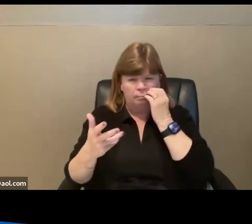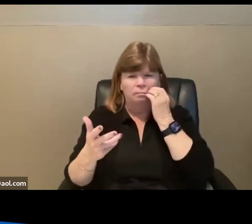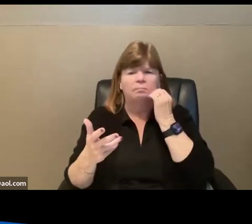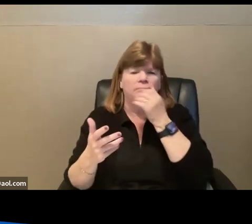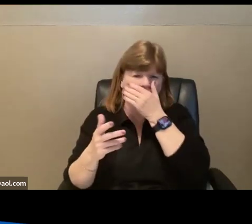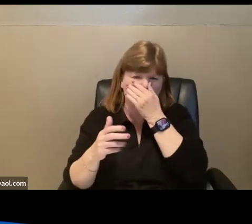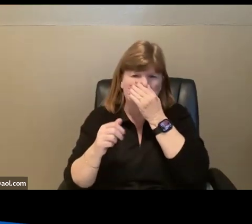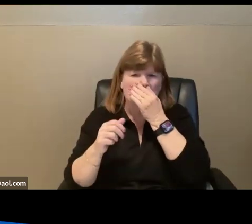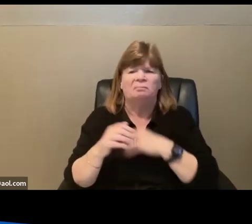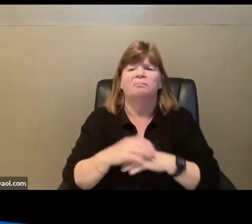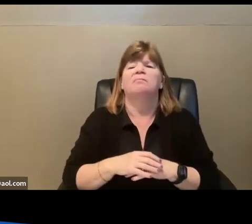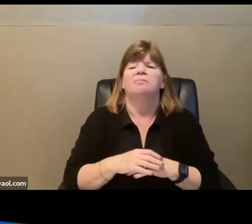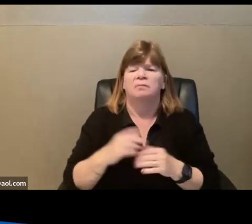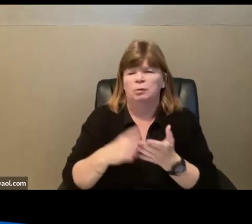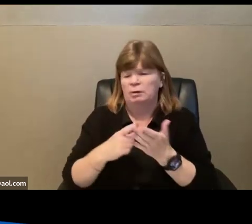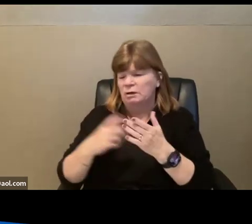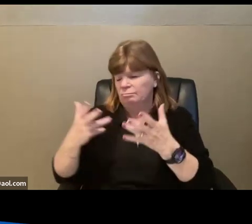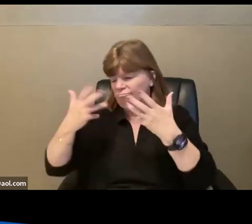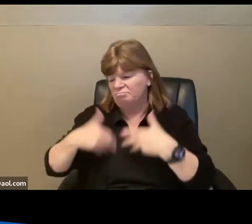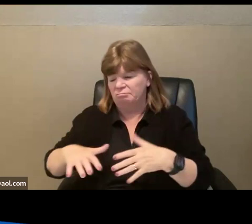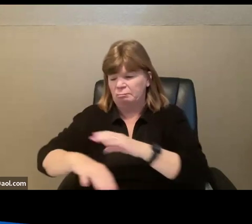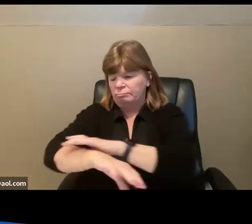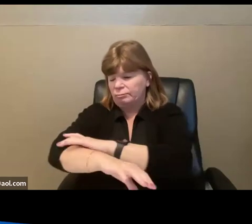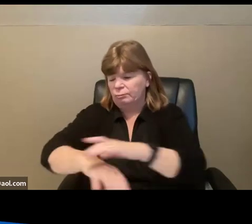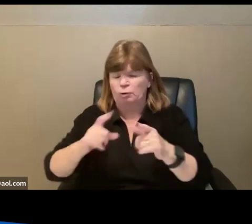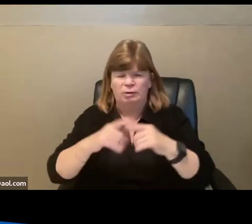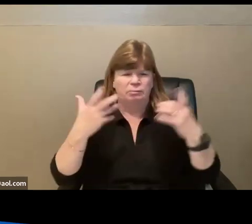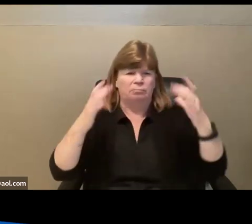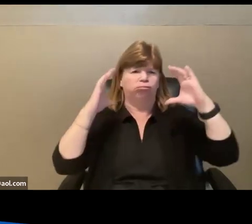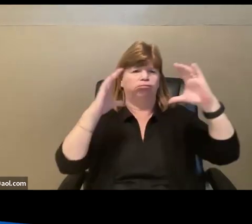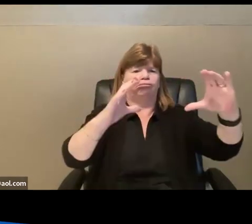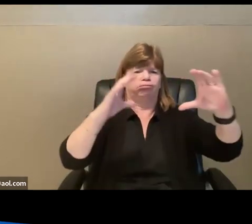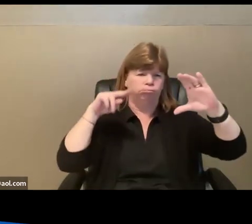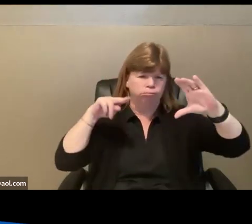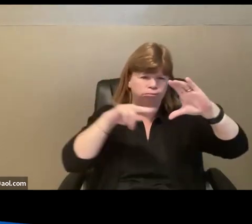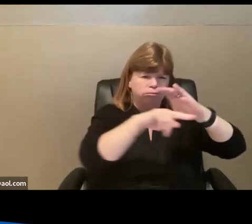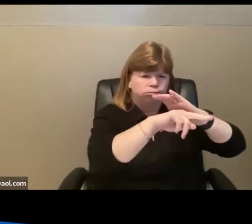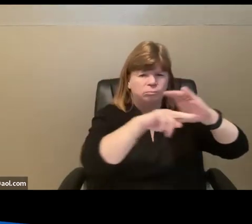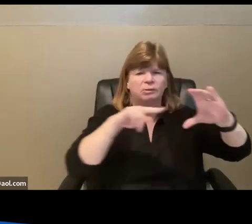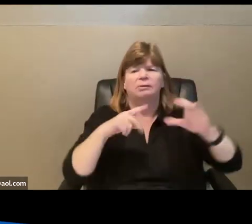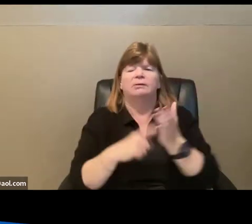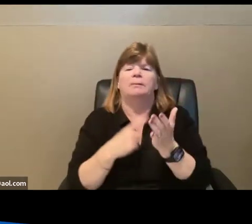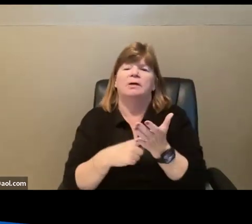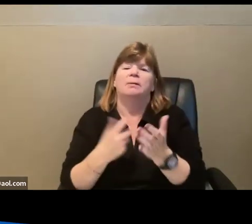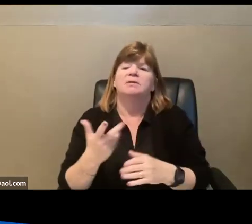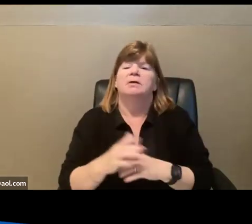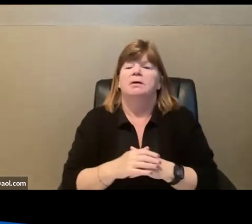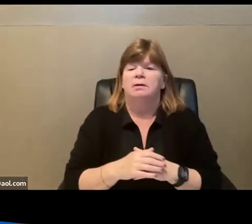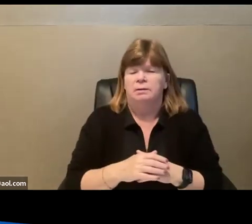localmente, o a veces tienes que entrar como en lo que llaman un tanque. A veces es más como un tubo en el que te acuestas, y a veces es como